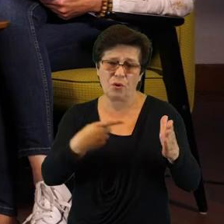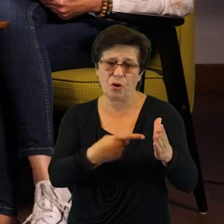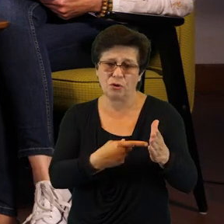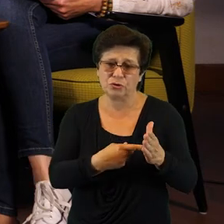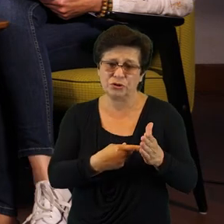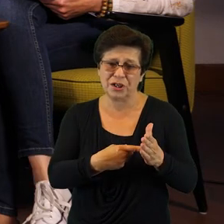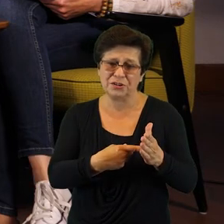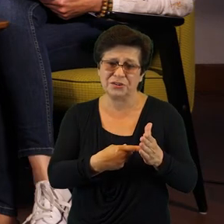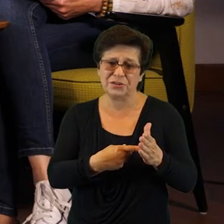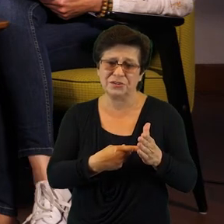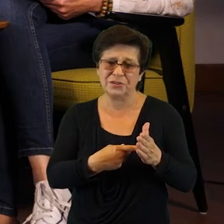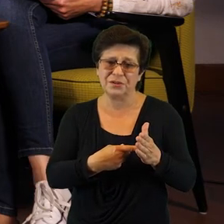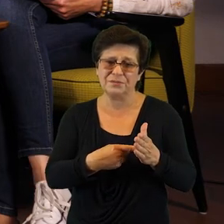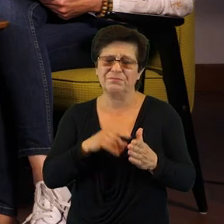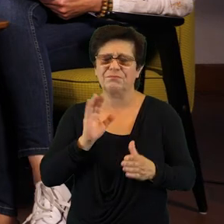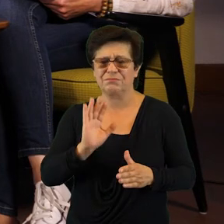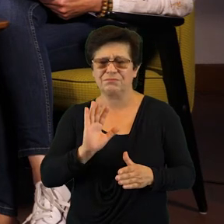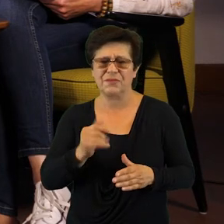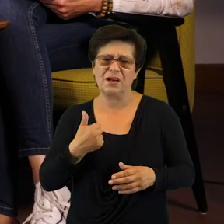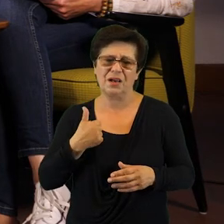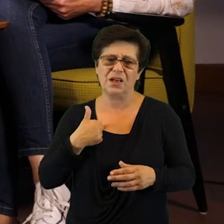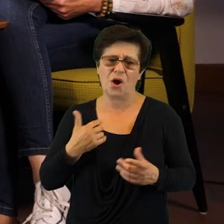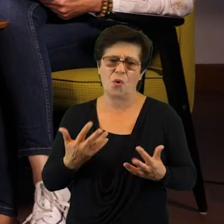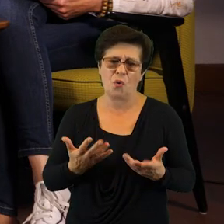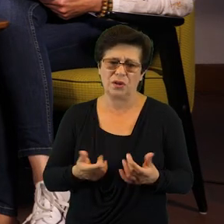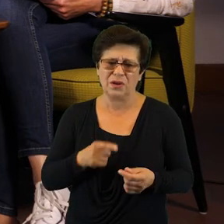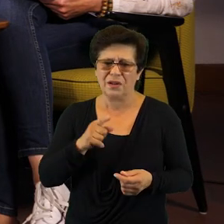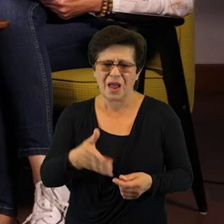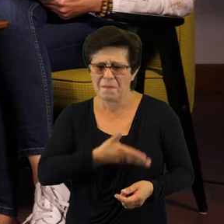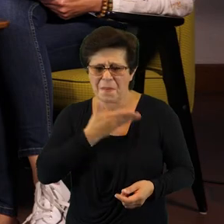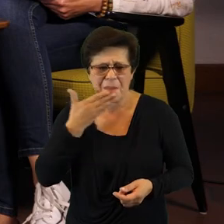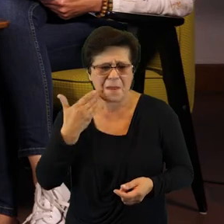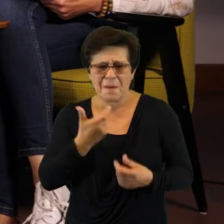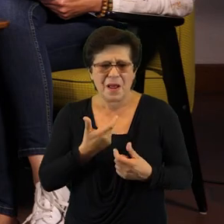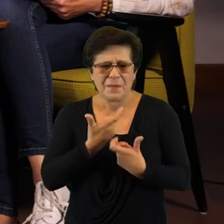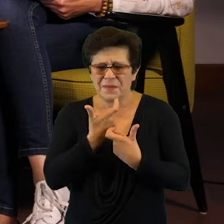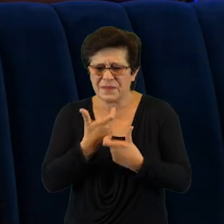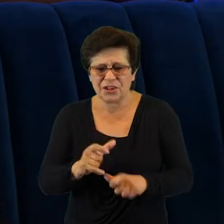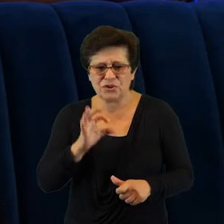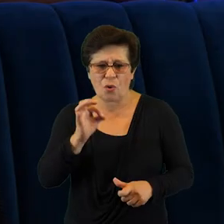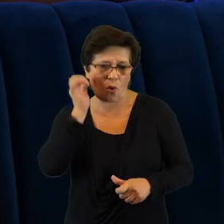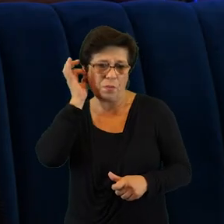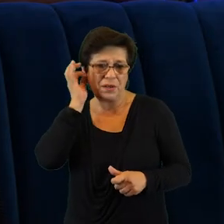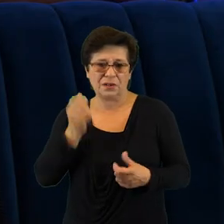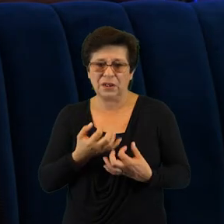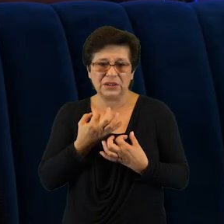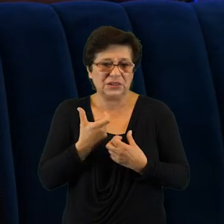Pani Joanno, ja pani ułatwię, tam nigdzie nie ma nic o kobietach Słonimskiego i w ogóle o kobietach. A na przykład nie ma o kobietach.